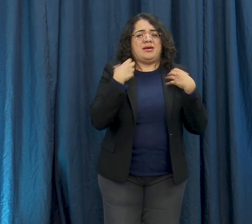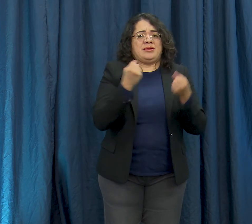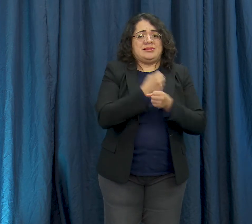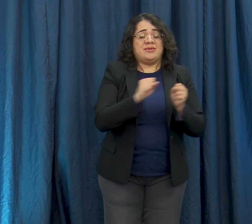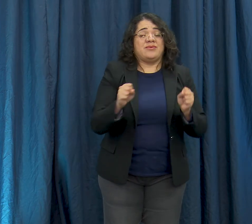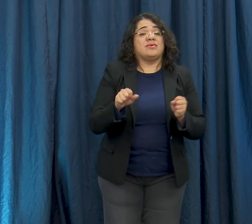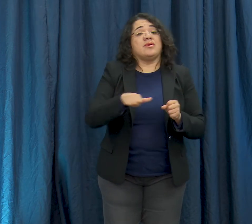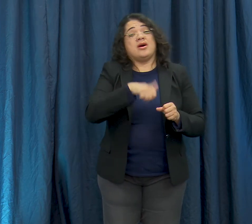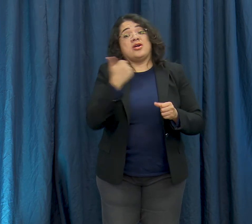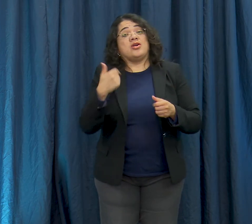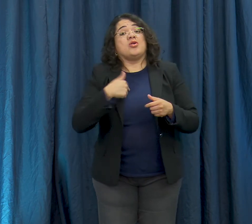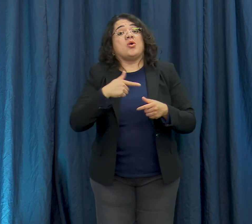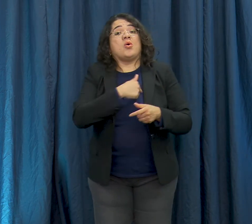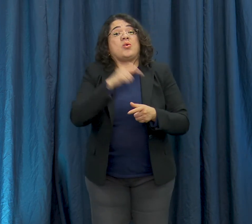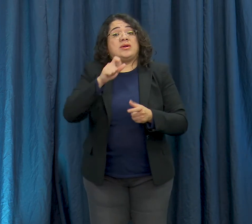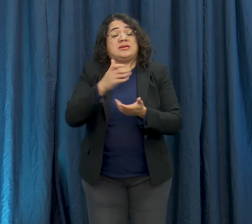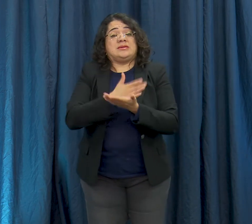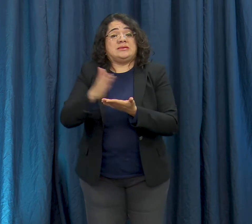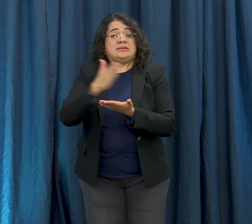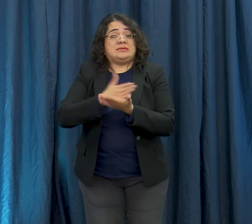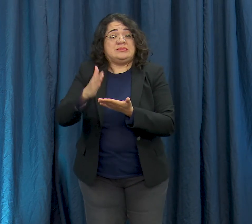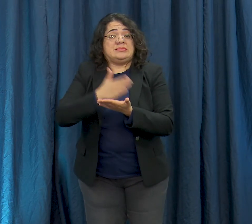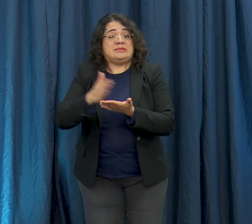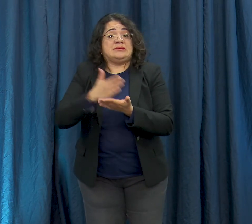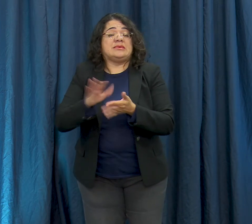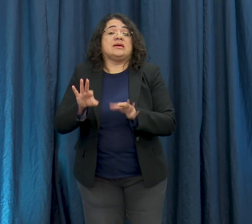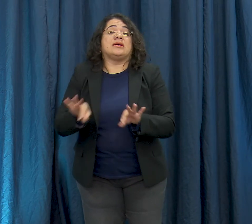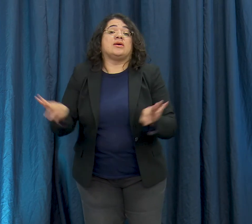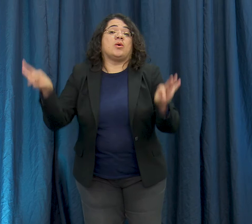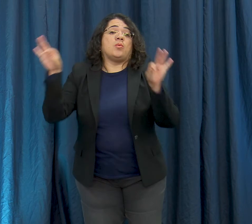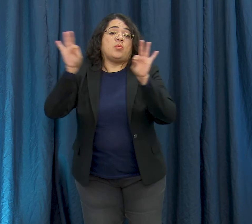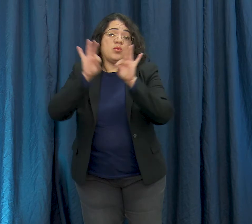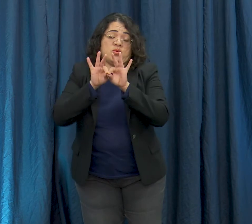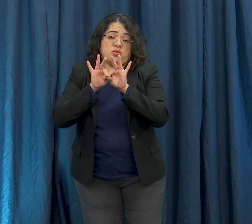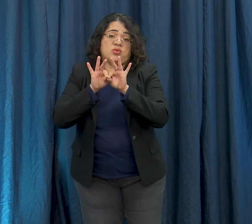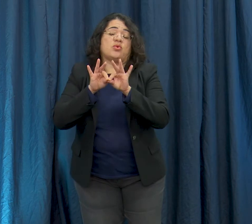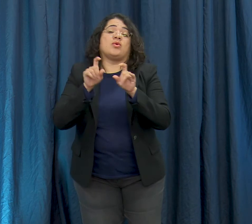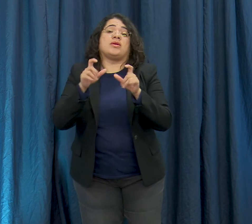a plena capacidad es por eso que tenemos que comenzar el al partir del lunes